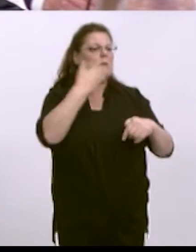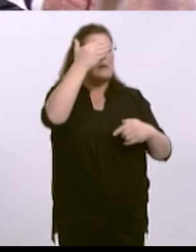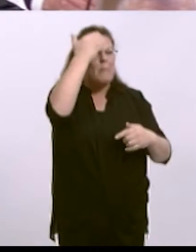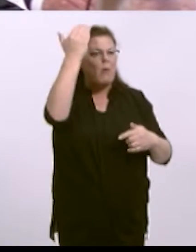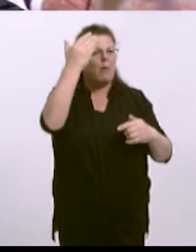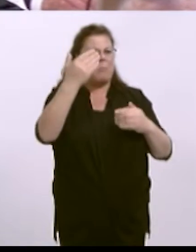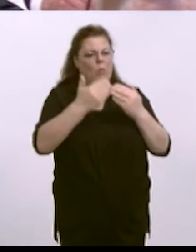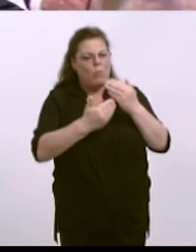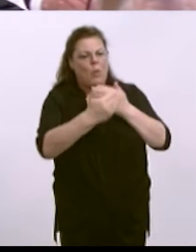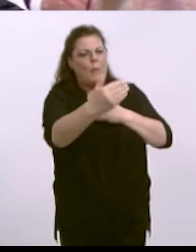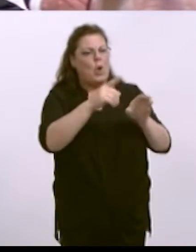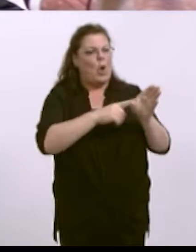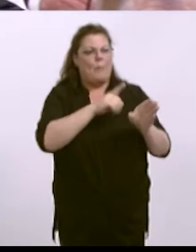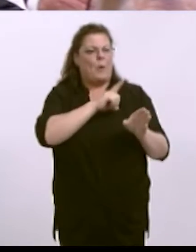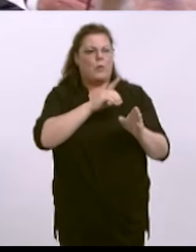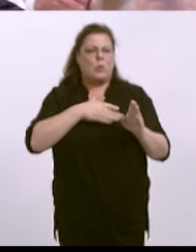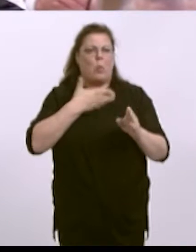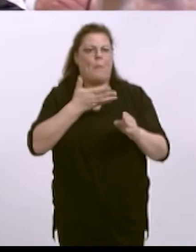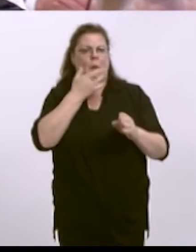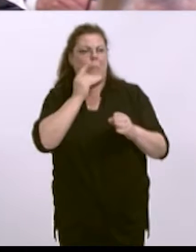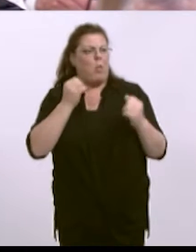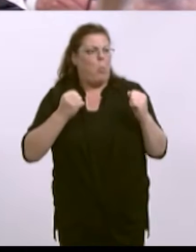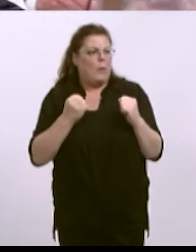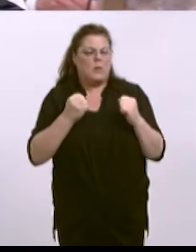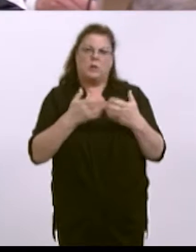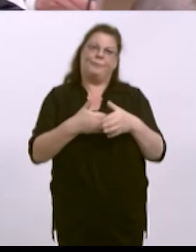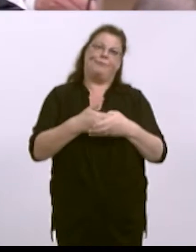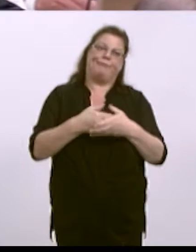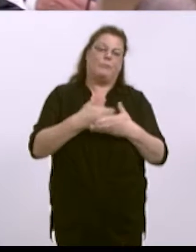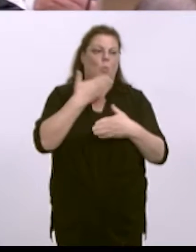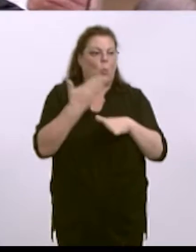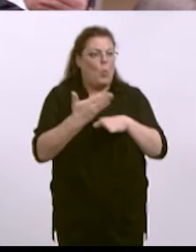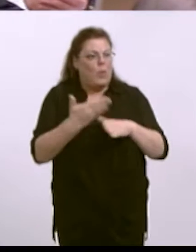flwyddyn. Trwy helpu busnesau a chefnogi busnesau fel hynny, maeín bosib wedyn i sicrhau bod